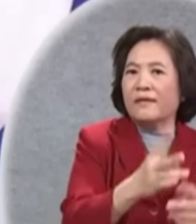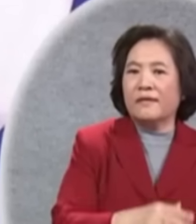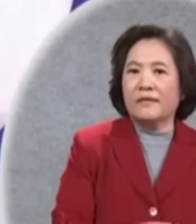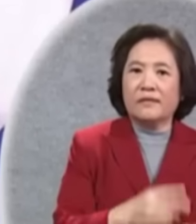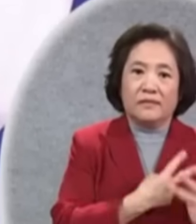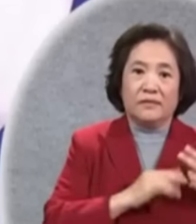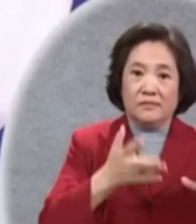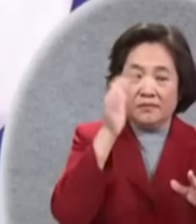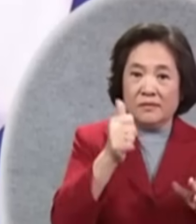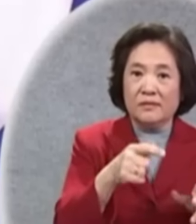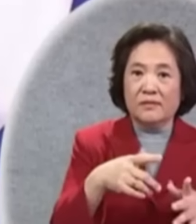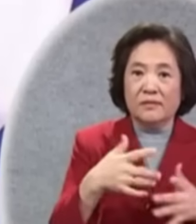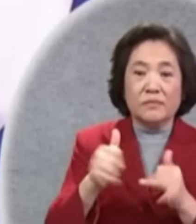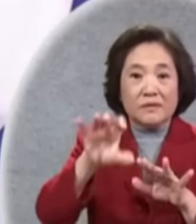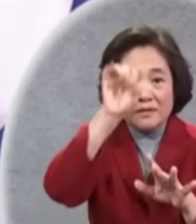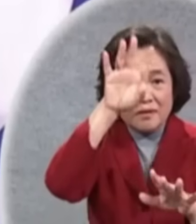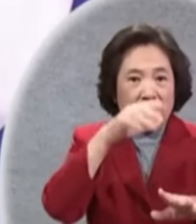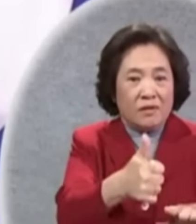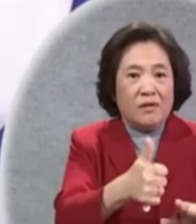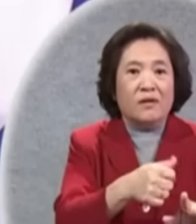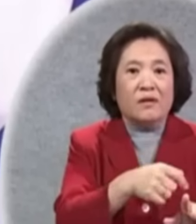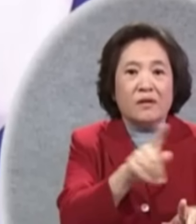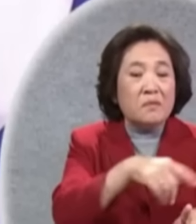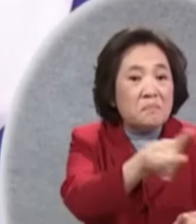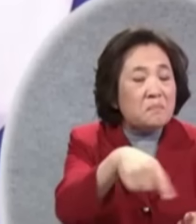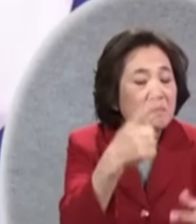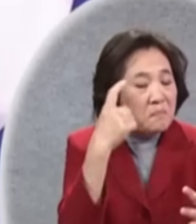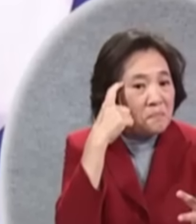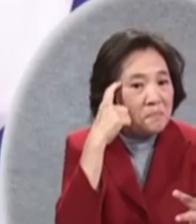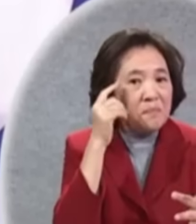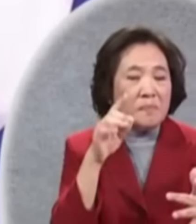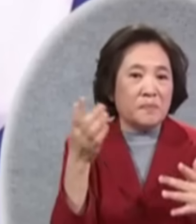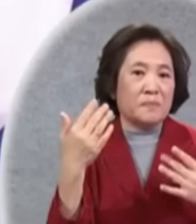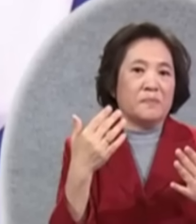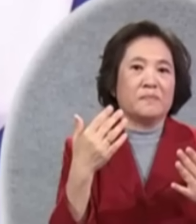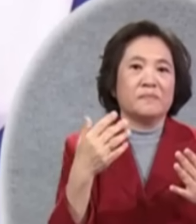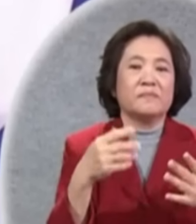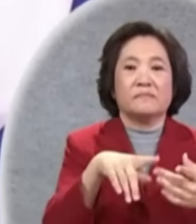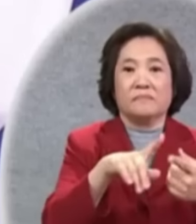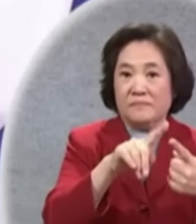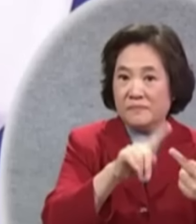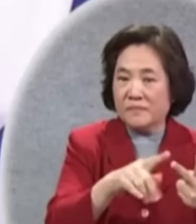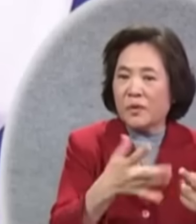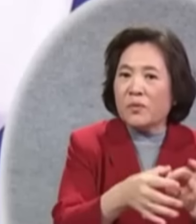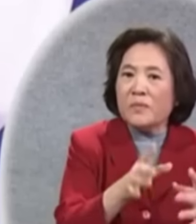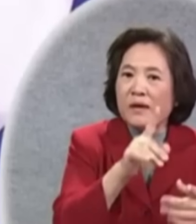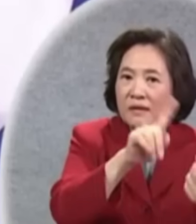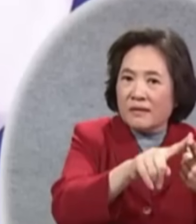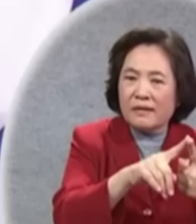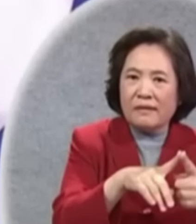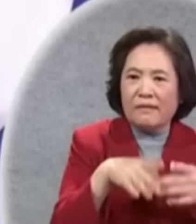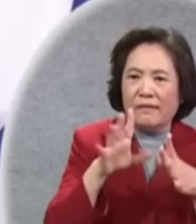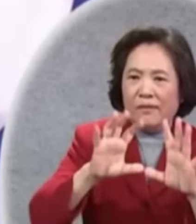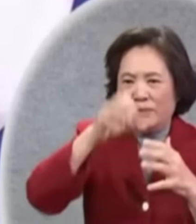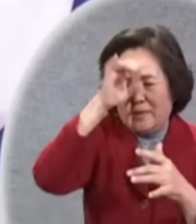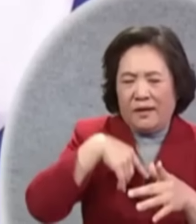蔡英文蔡總統民進黨的菁英 請你請你聽清楚 第一 實在太討厭國民黨 投不下去